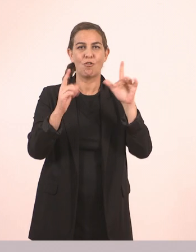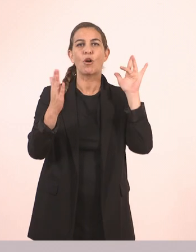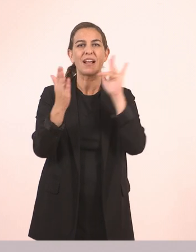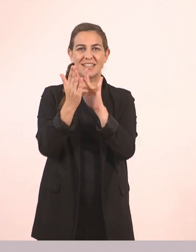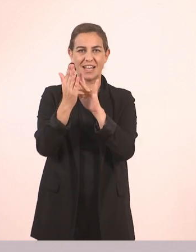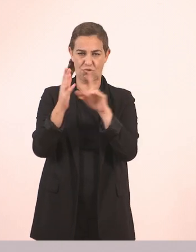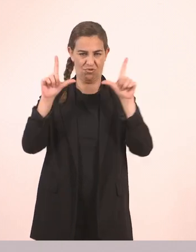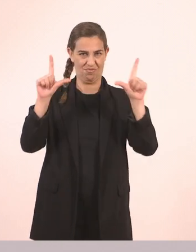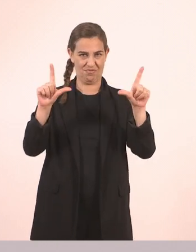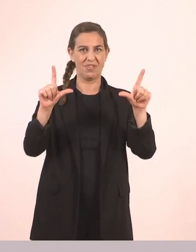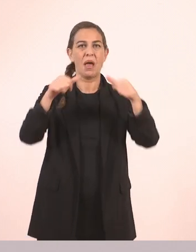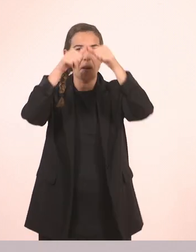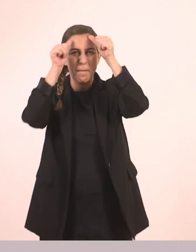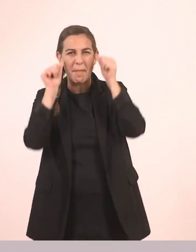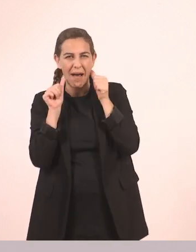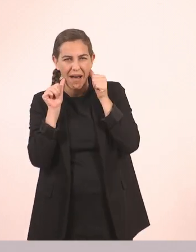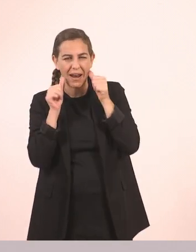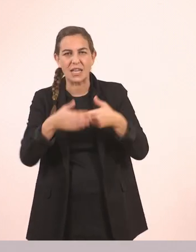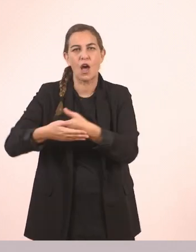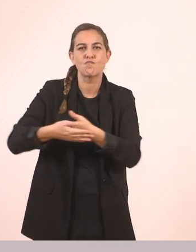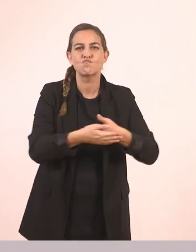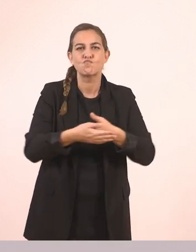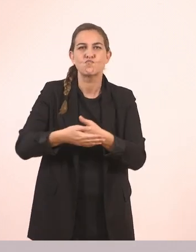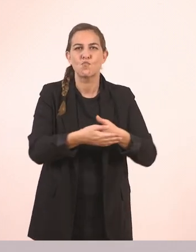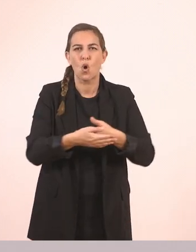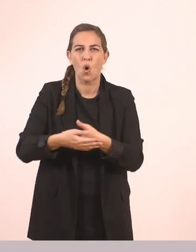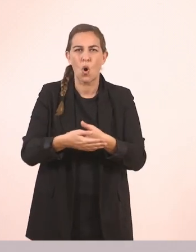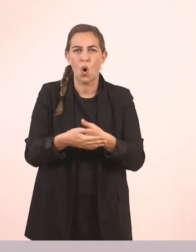όπως σας είπα, στην πέτρινη φάτνη φασκιωμένο.